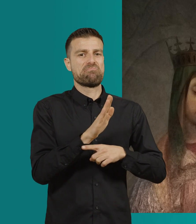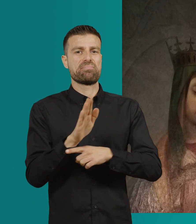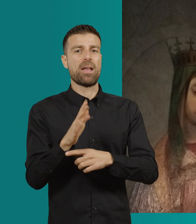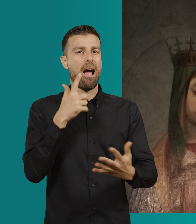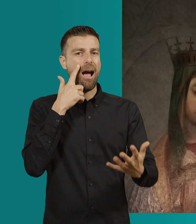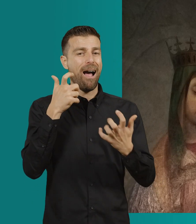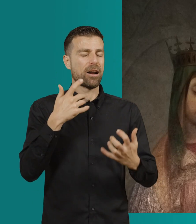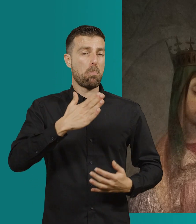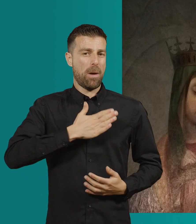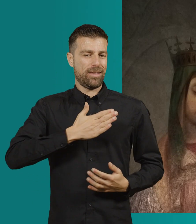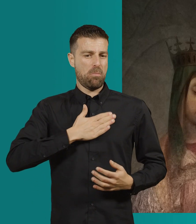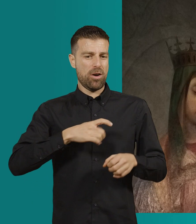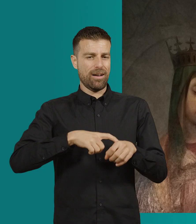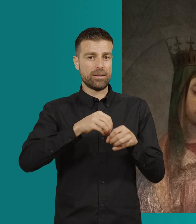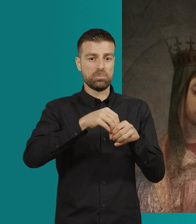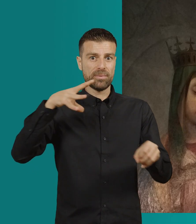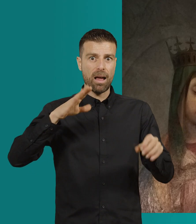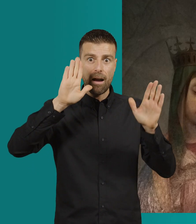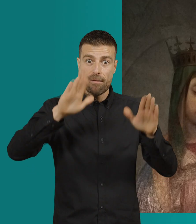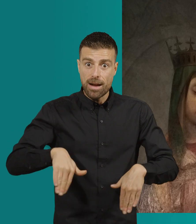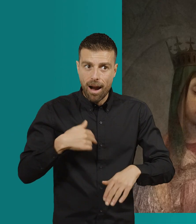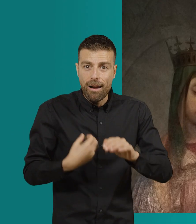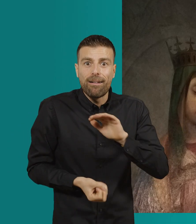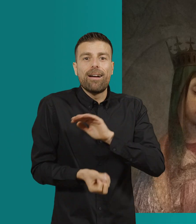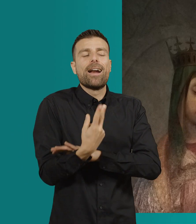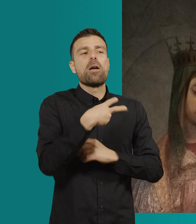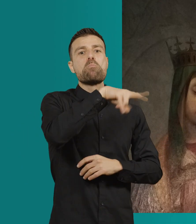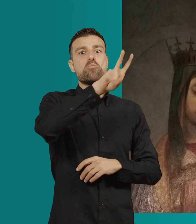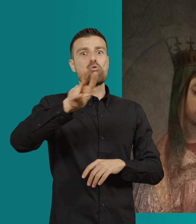i es va acabar convertint en la llavor d'aquest museu on ara sou.